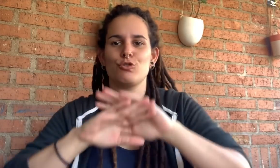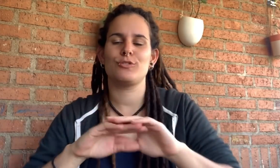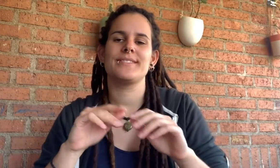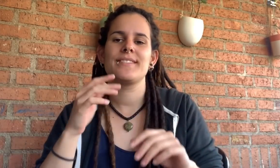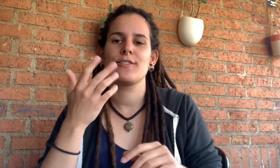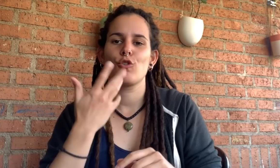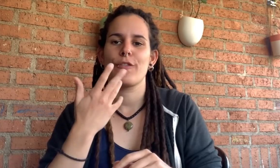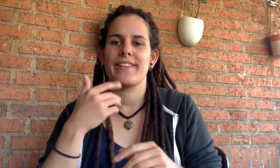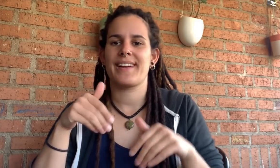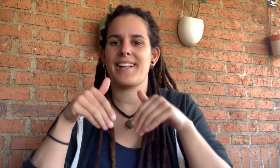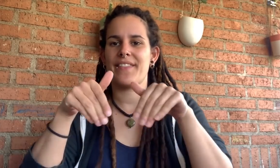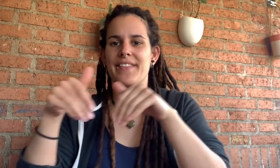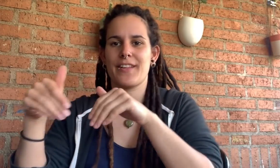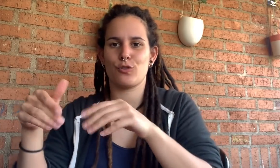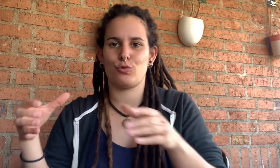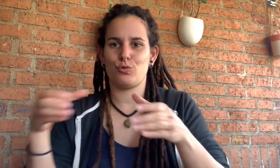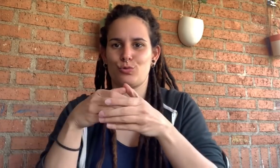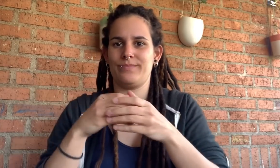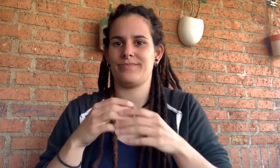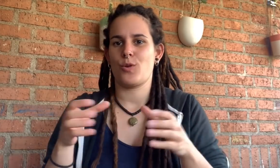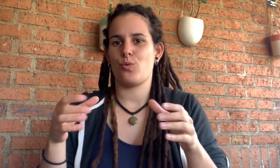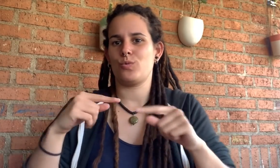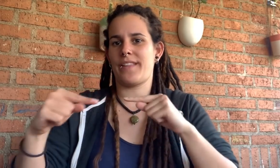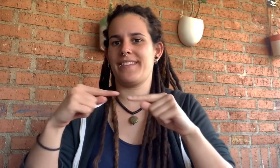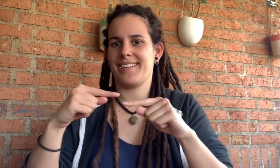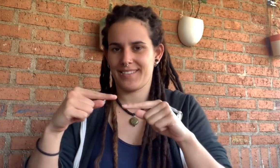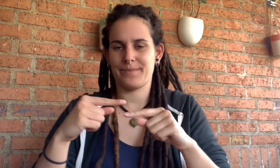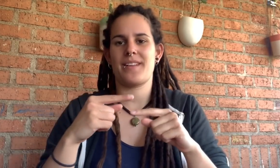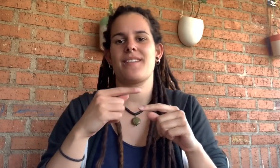Por la noche se organizaron diferentes entrevistas con el objeto de conocer mejor